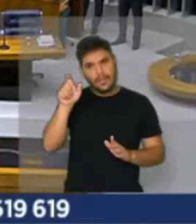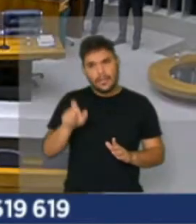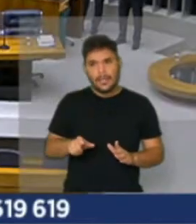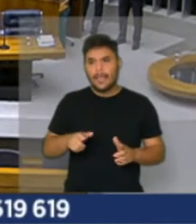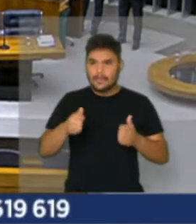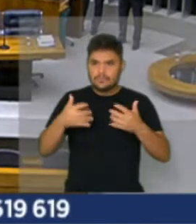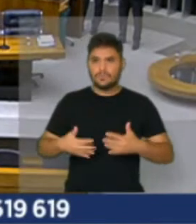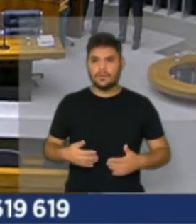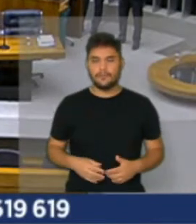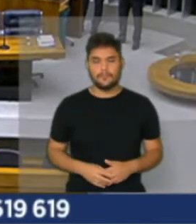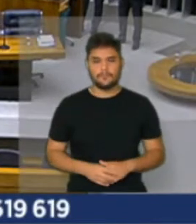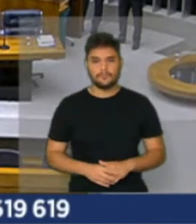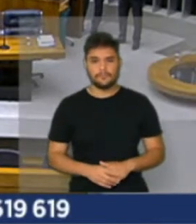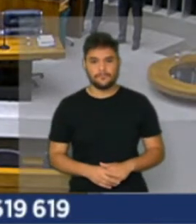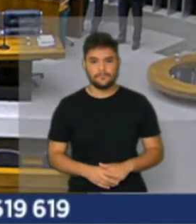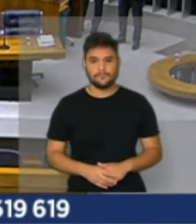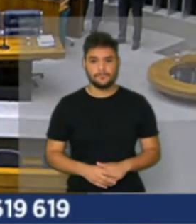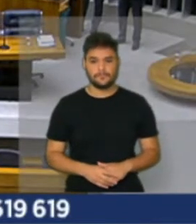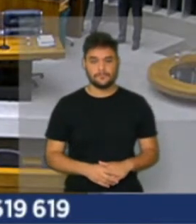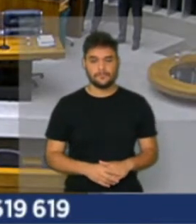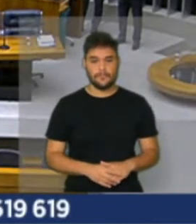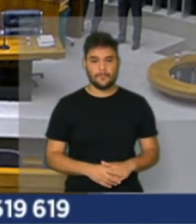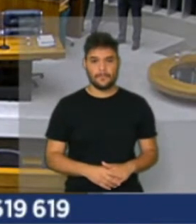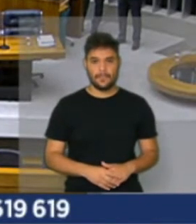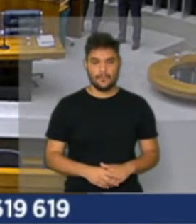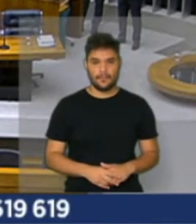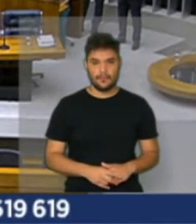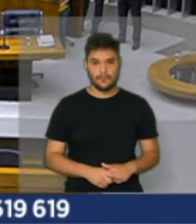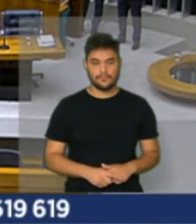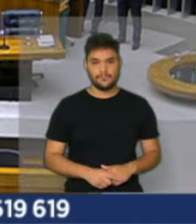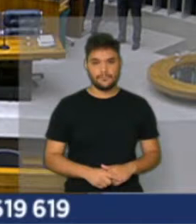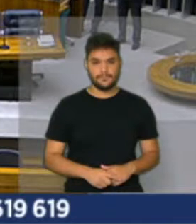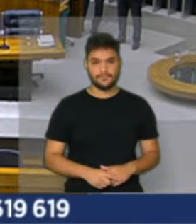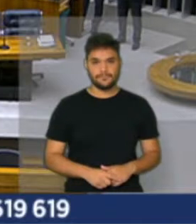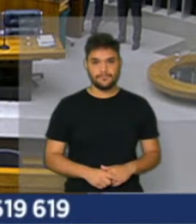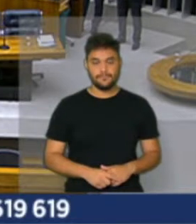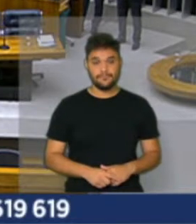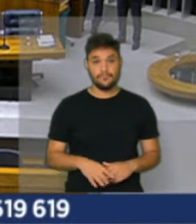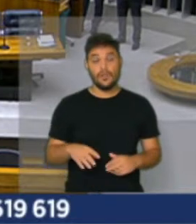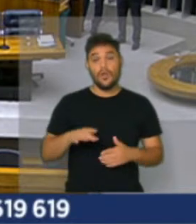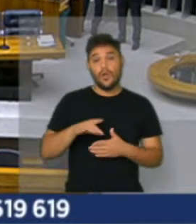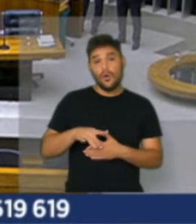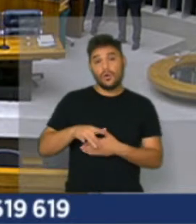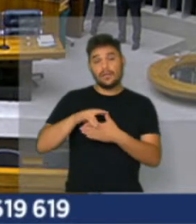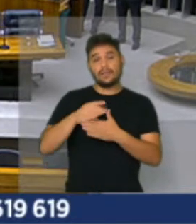PAULO GUEDES. -- [REPÓRTER]: O LÍDER DO GOVERNO, DEPUTADO RICARDO BARROS SE COMPROMETEU AQUI EM PLENÁRIO COM A PRESENÇA DO... DO MINISTRO PAULO GUEDES